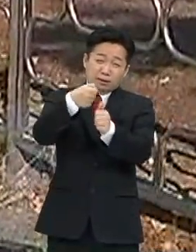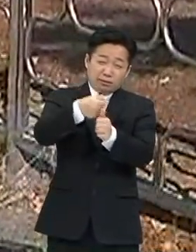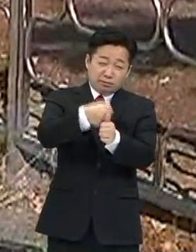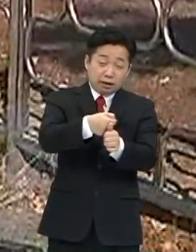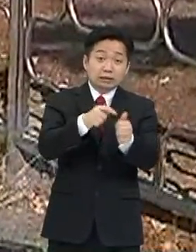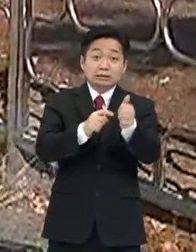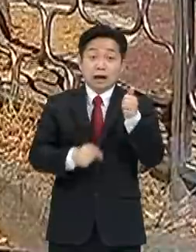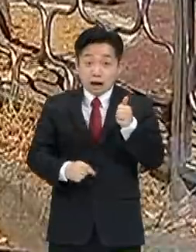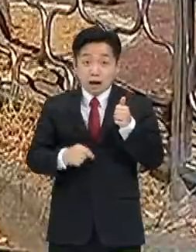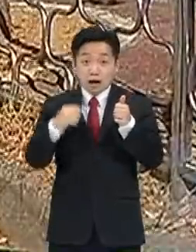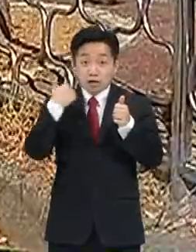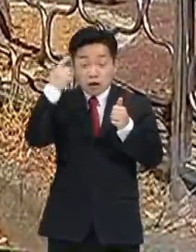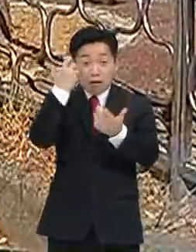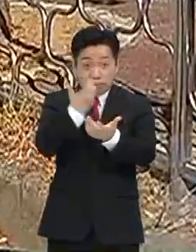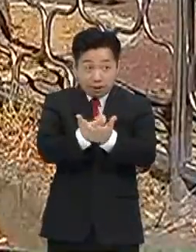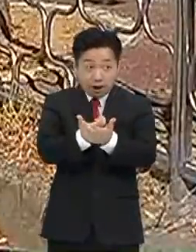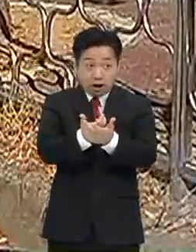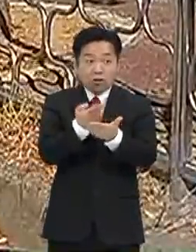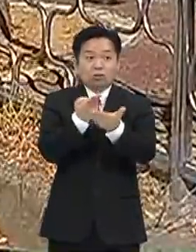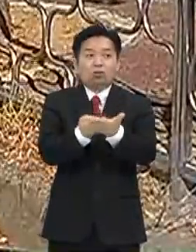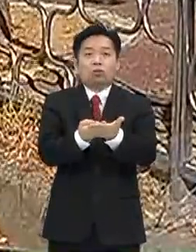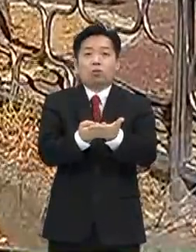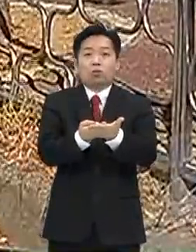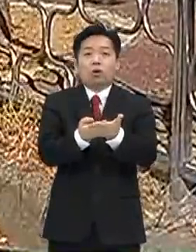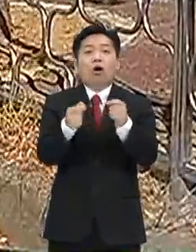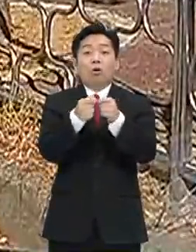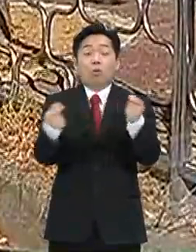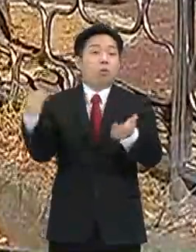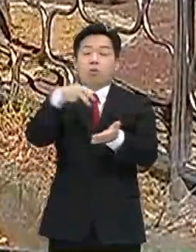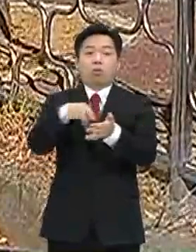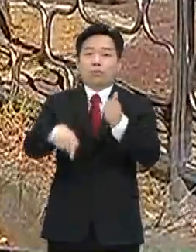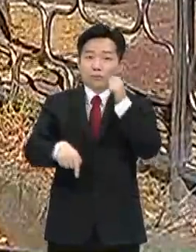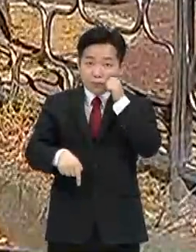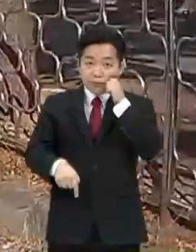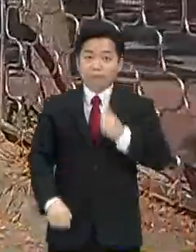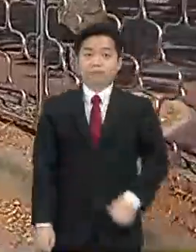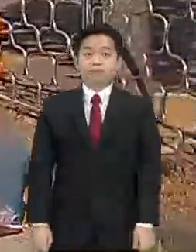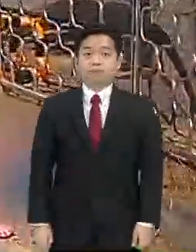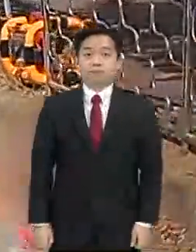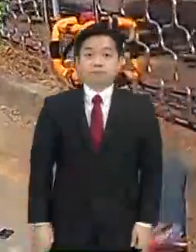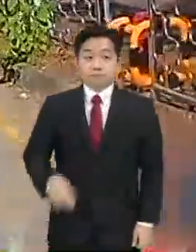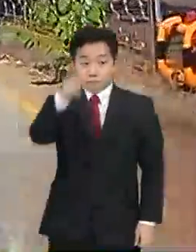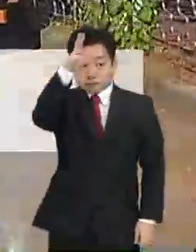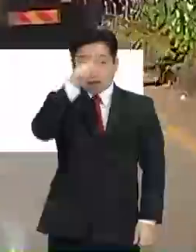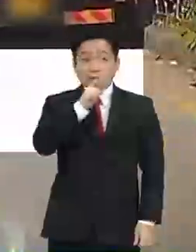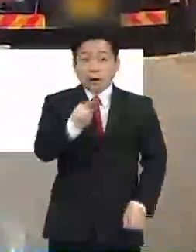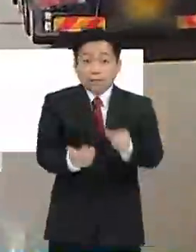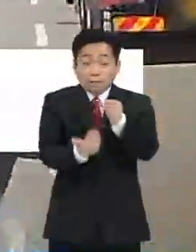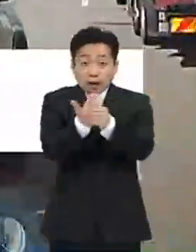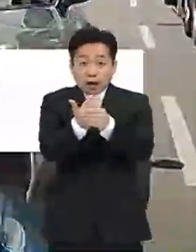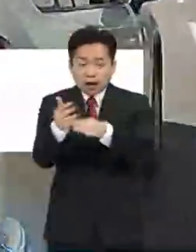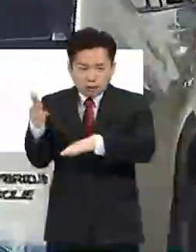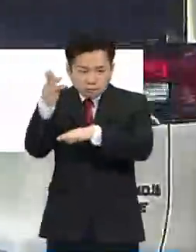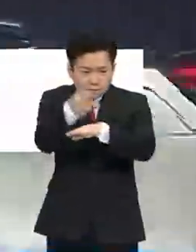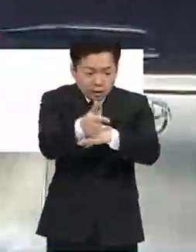일방적으로 맞고 쓰러진 남성은 충격을 받고 도로에 누워 한동안 일어나지 못했습니다. 경찰이 사건 현장으로 출동했지만 가해